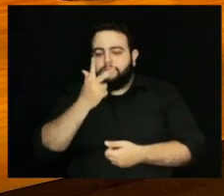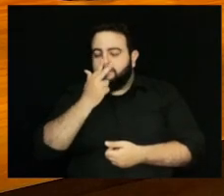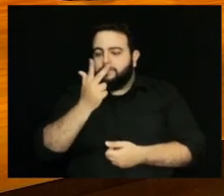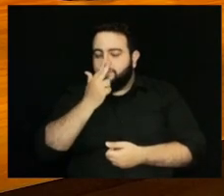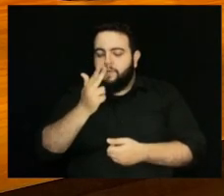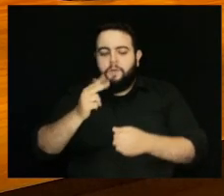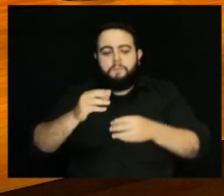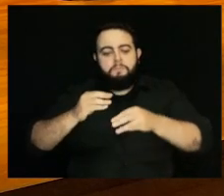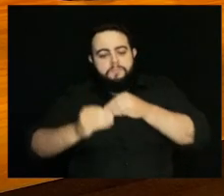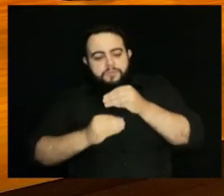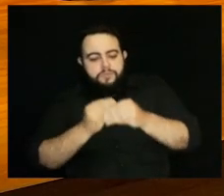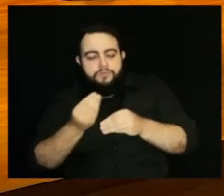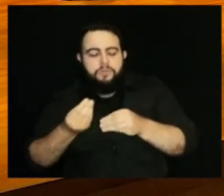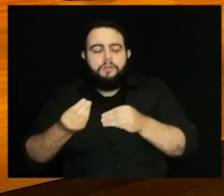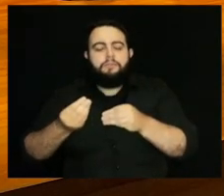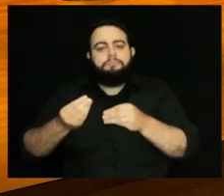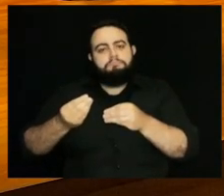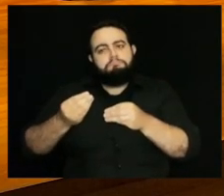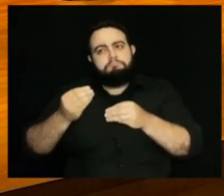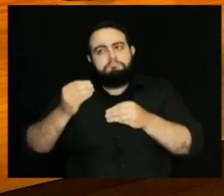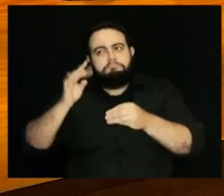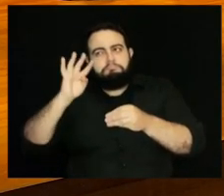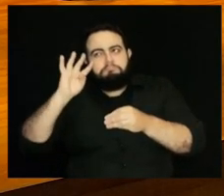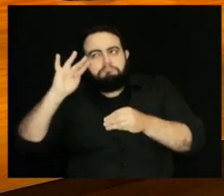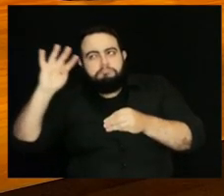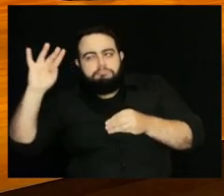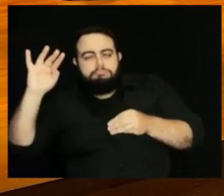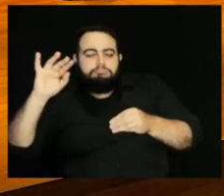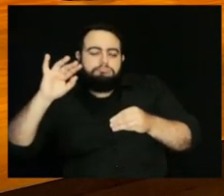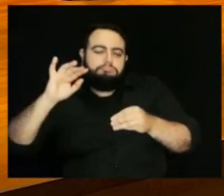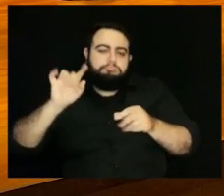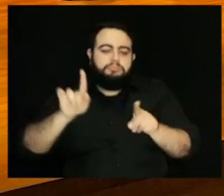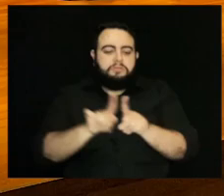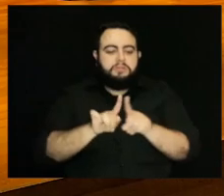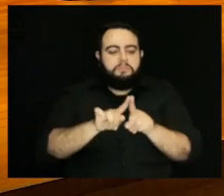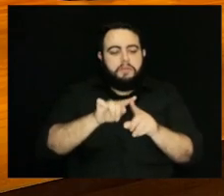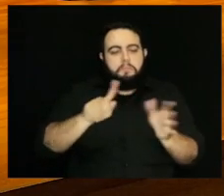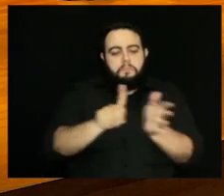Jaral. Era numa mesma cena onde aparecia também nessa época o Cláudio Levitan com espetáculos